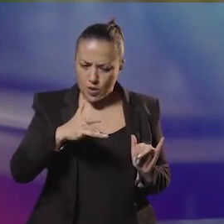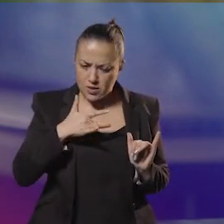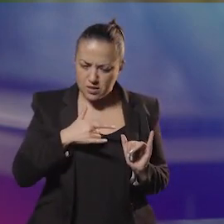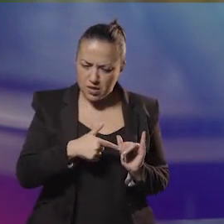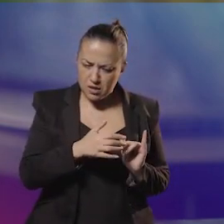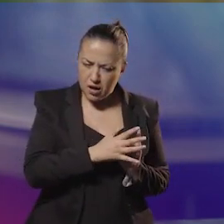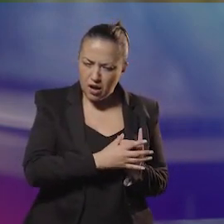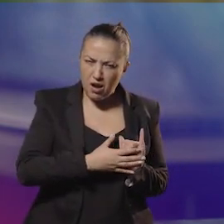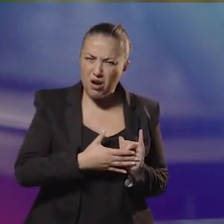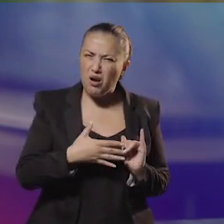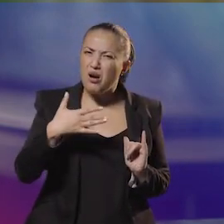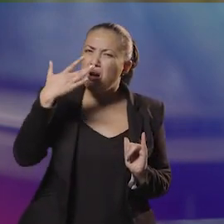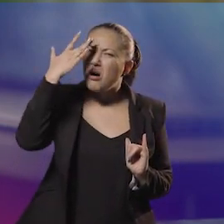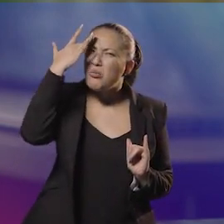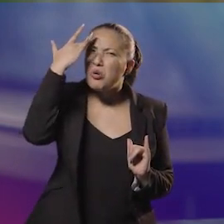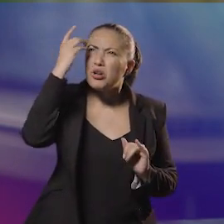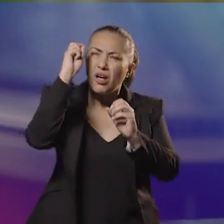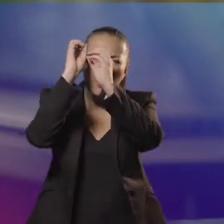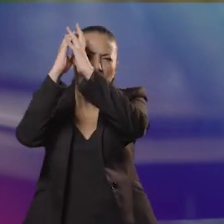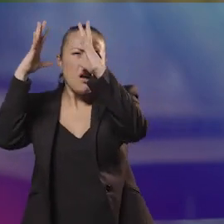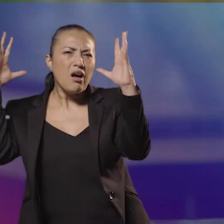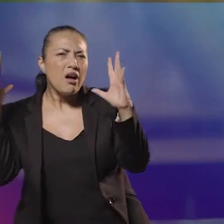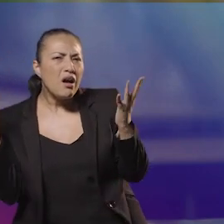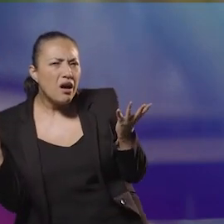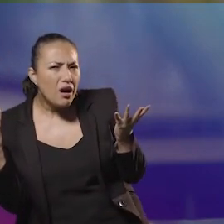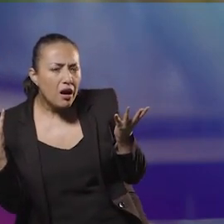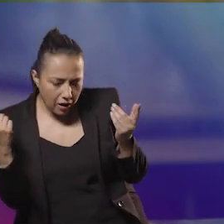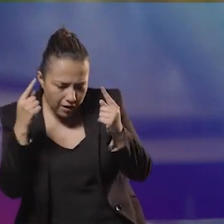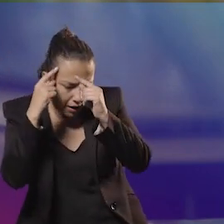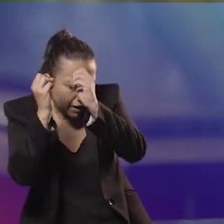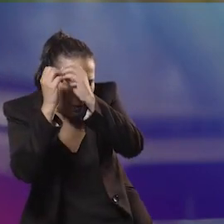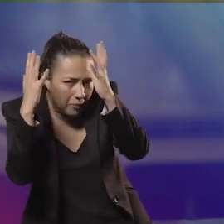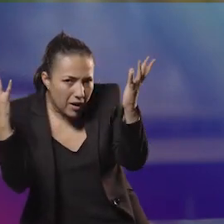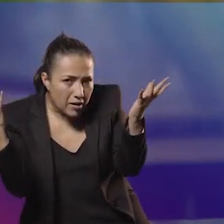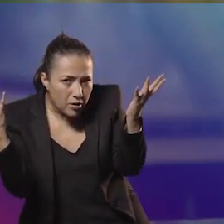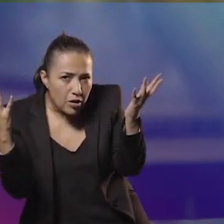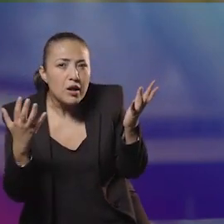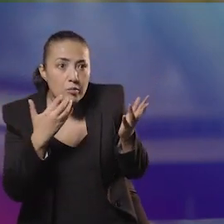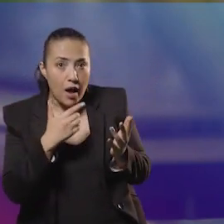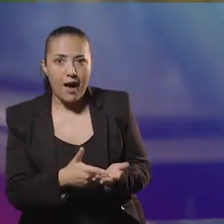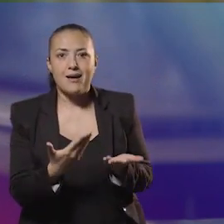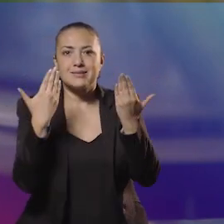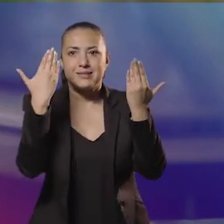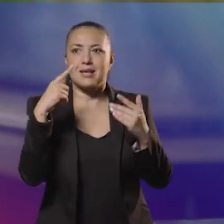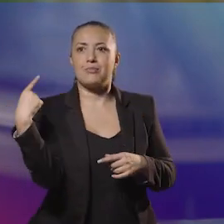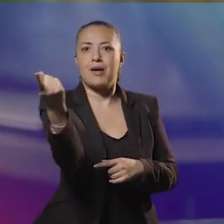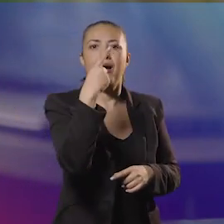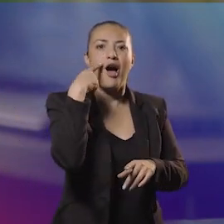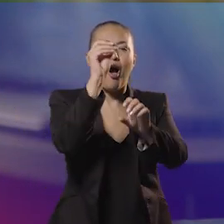Y entonces, si nunca lo hemos sentido pues por quó no nos lo imaginamos, imaginémoslo, por ejemplo eso sirve mucho para los hombres.